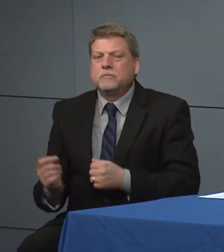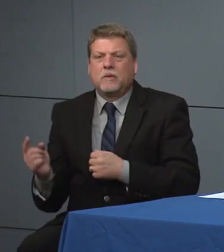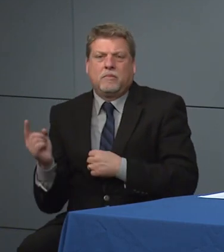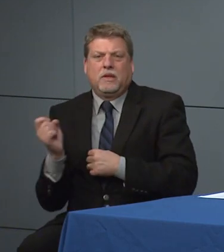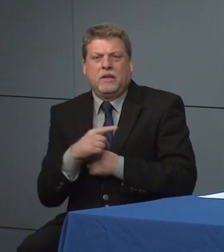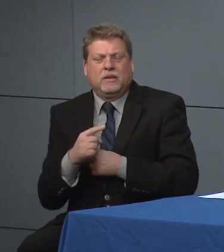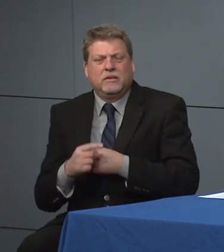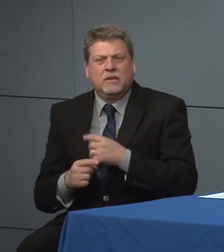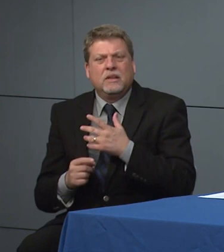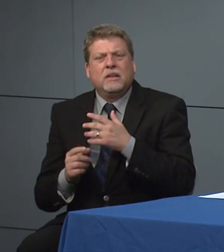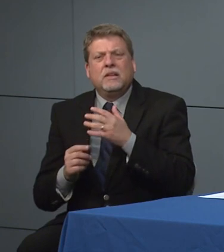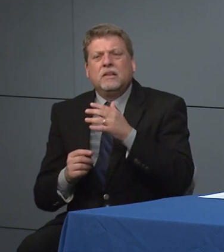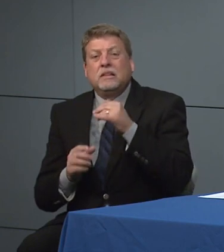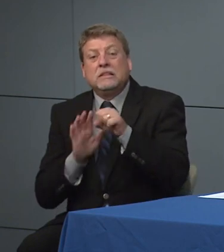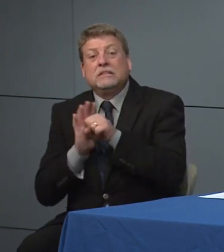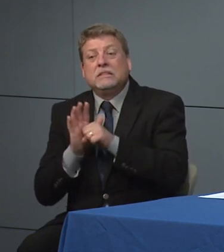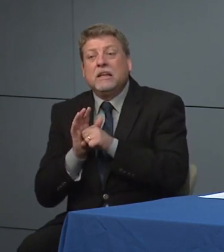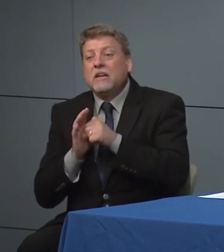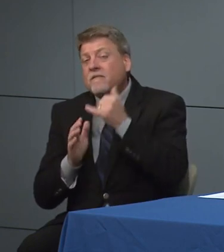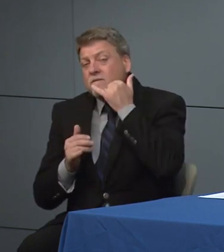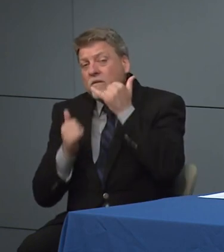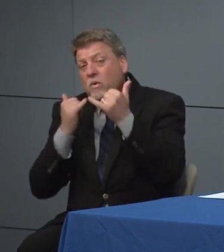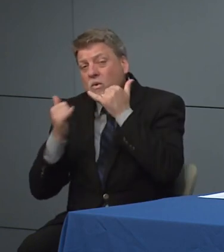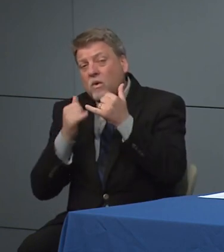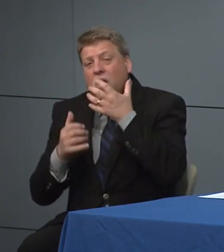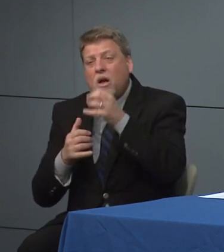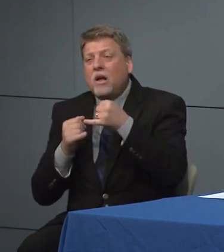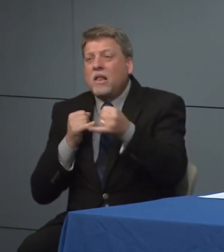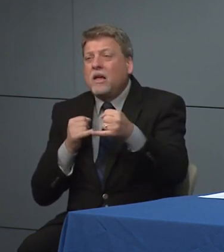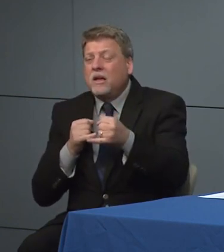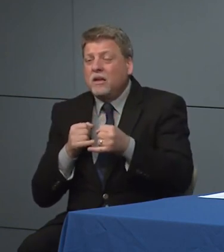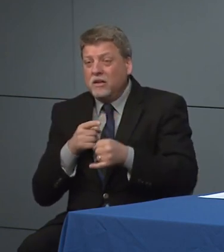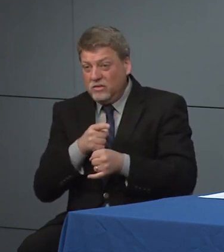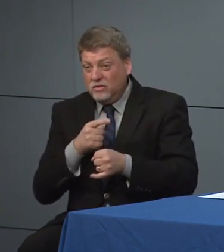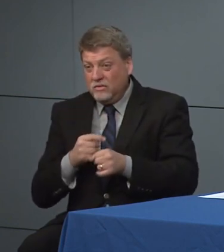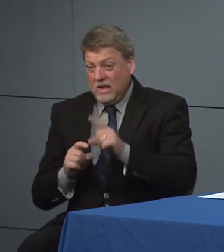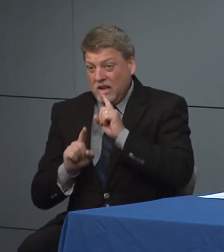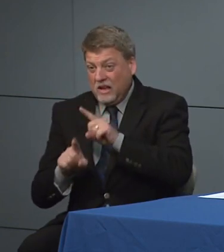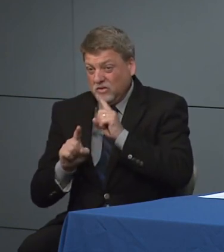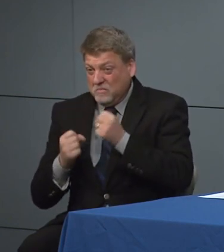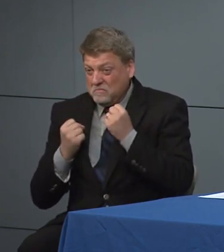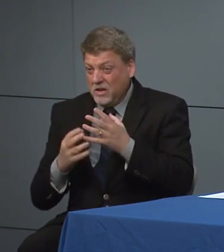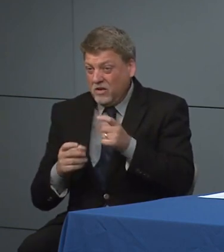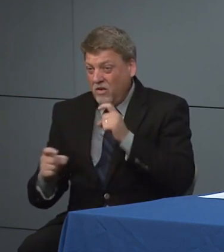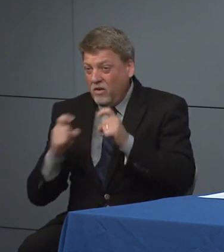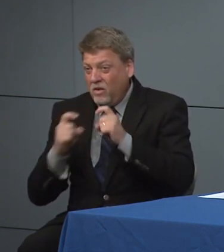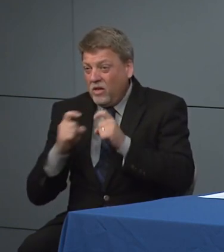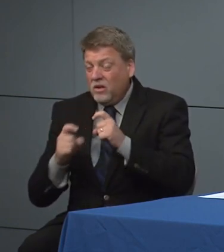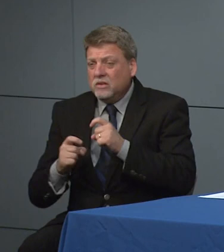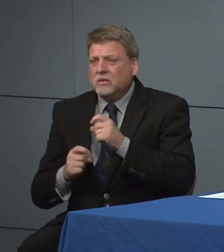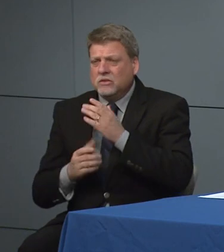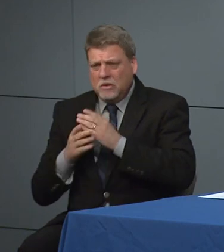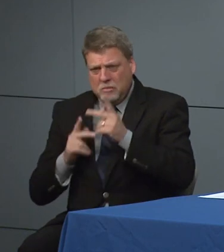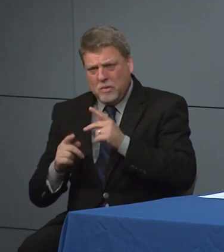En cuanto al número gratuito que en información con respecto al número de llamadas que han estado recibiendo